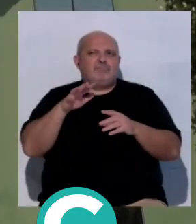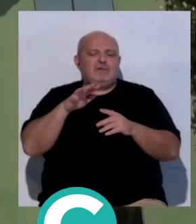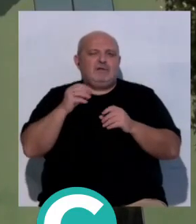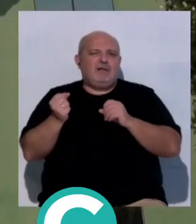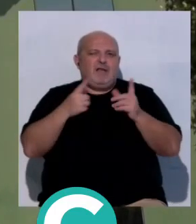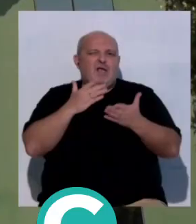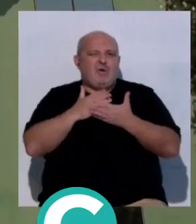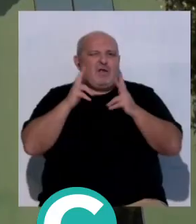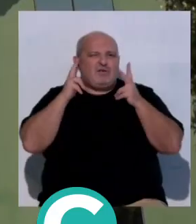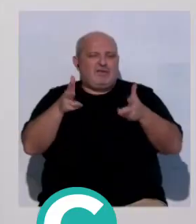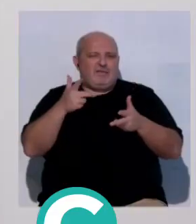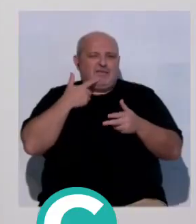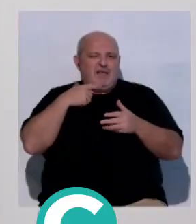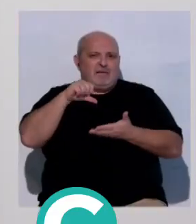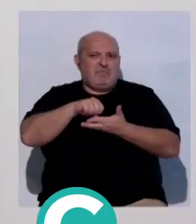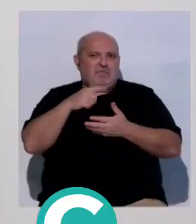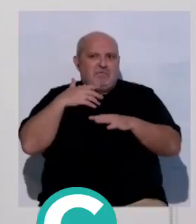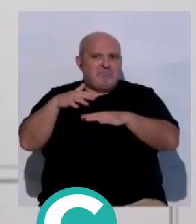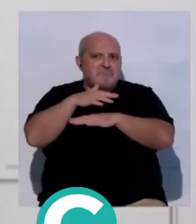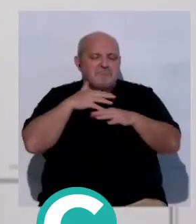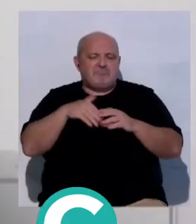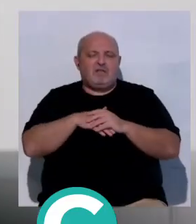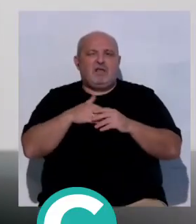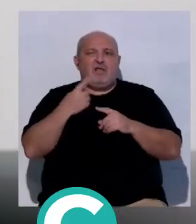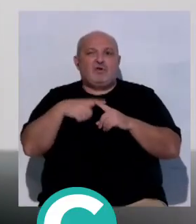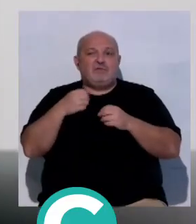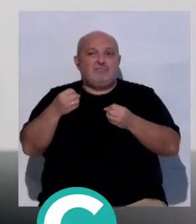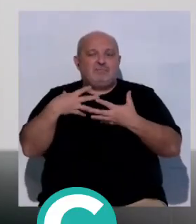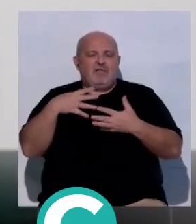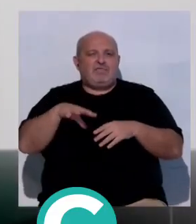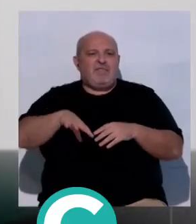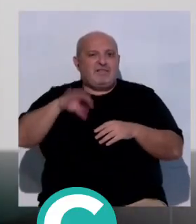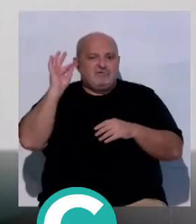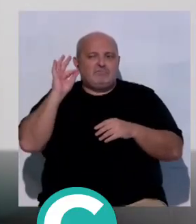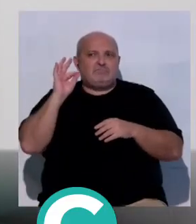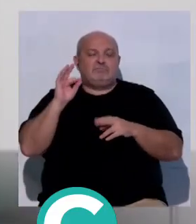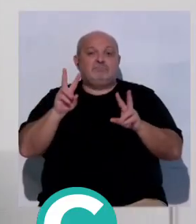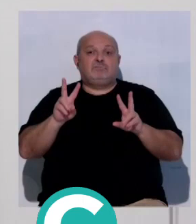escuela de hostelería de la capital cualquier cosa cualquier decisión que se toma desde la diputación